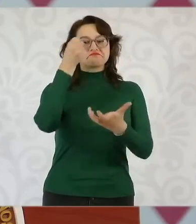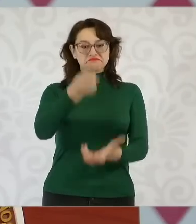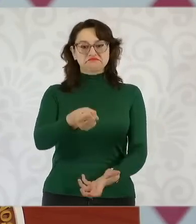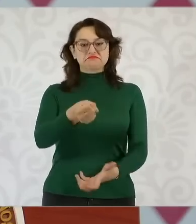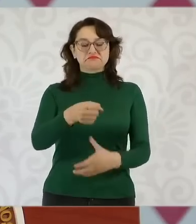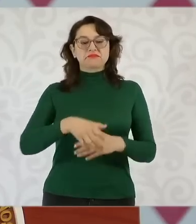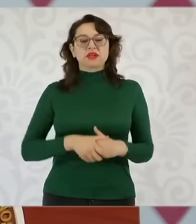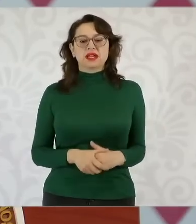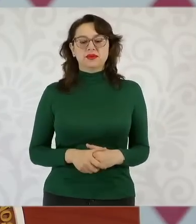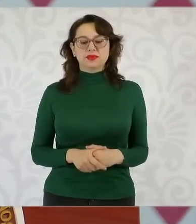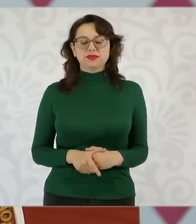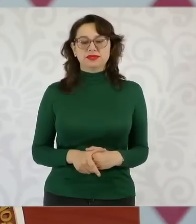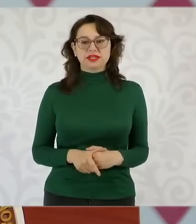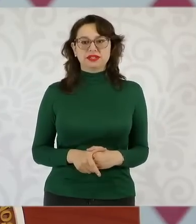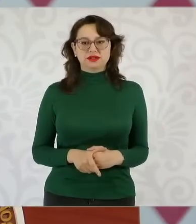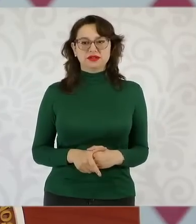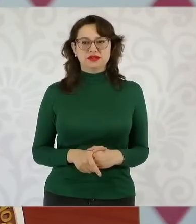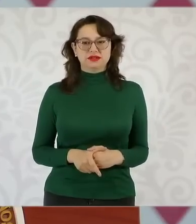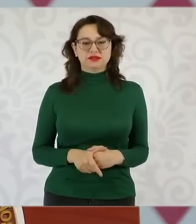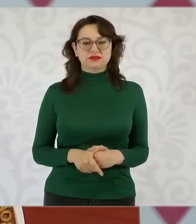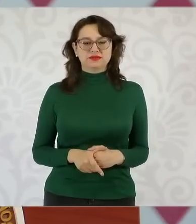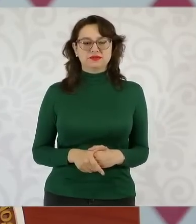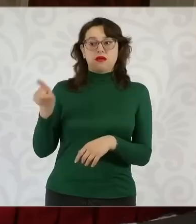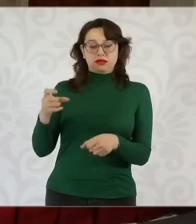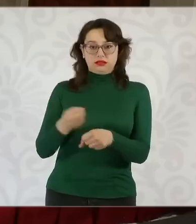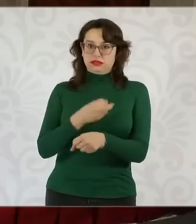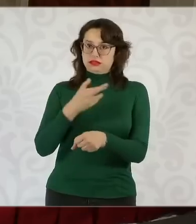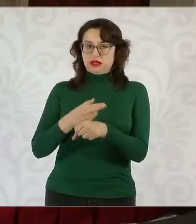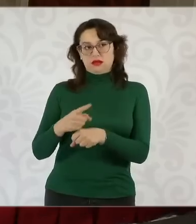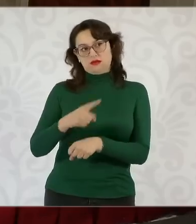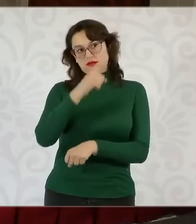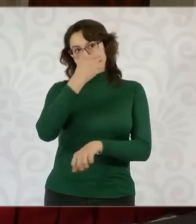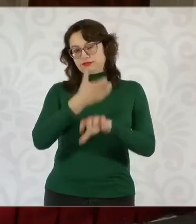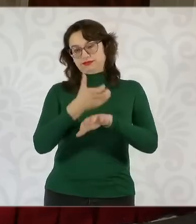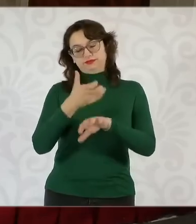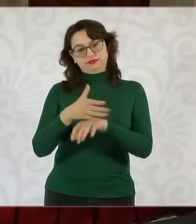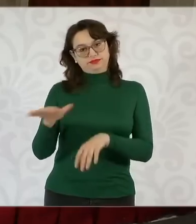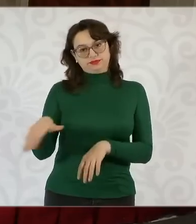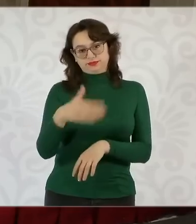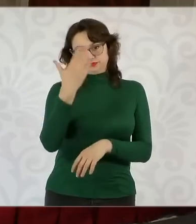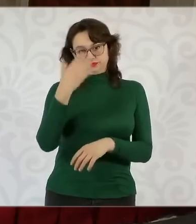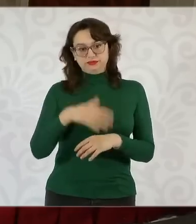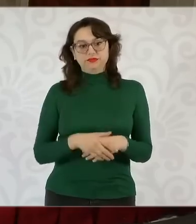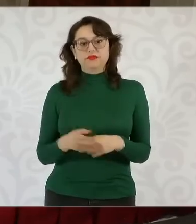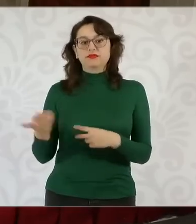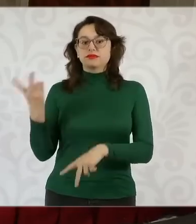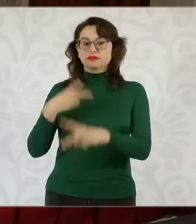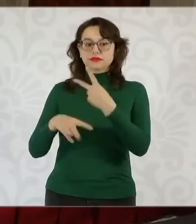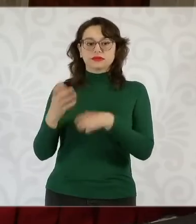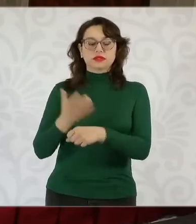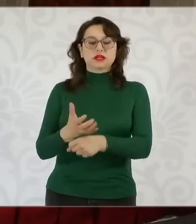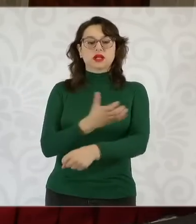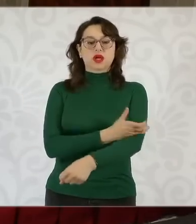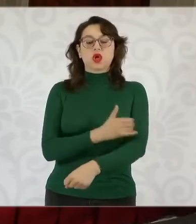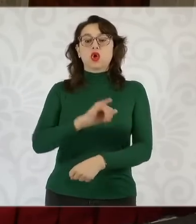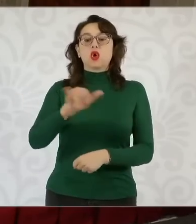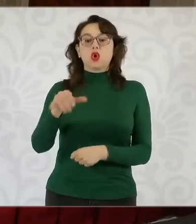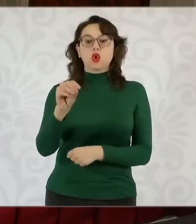nos da mucho gusto está José Antonio Rodríguez Garza que es el presidente y